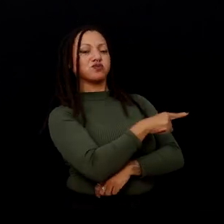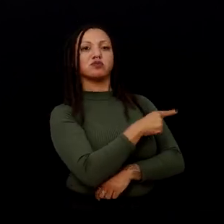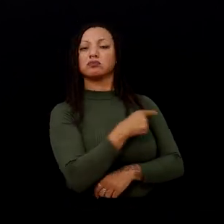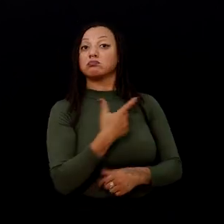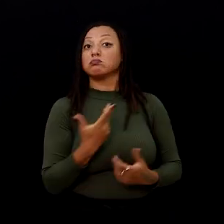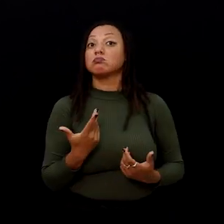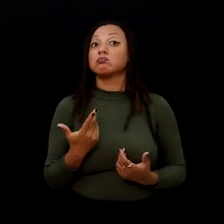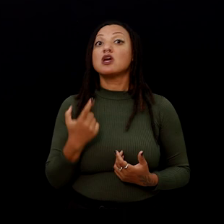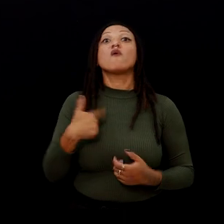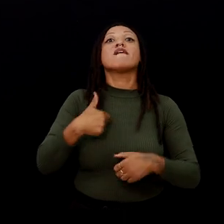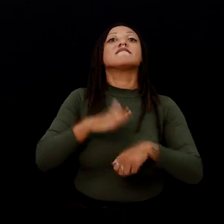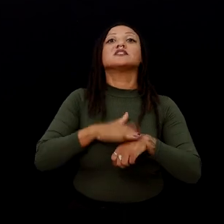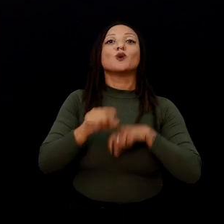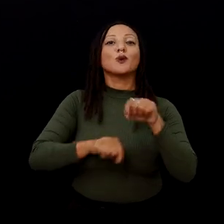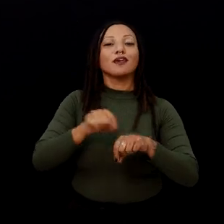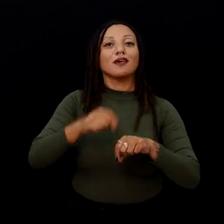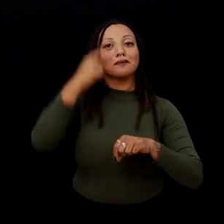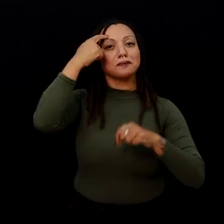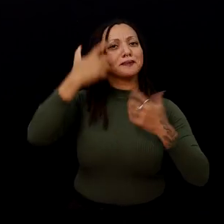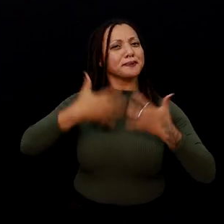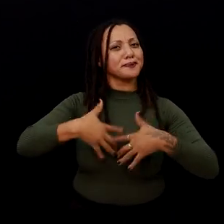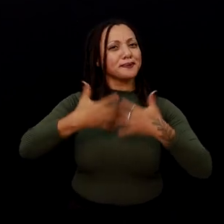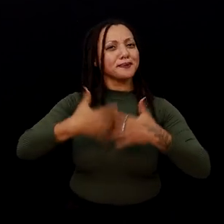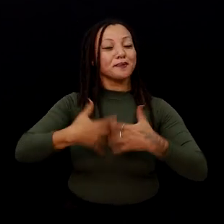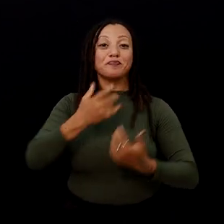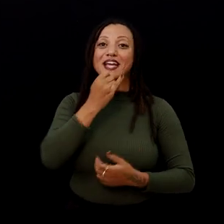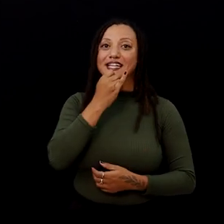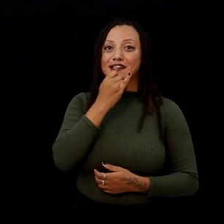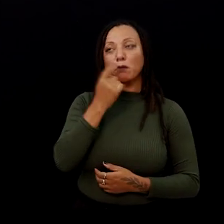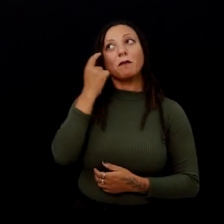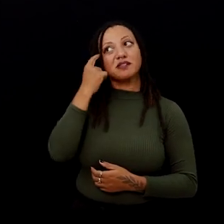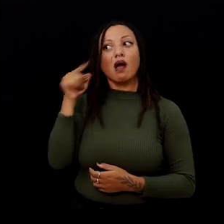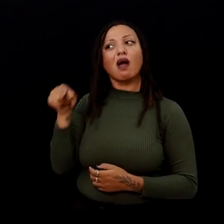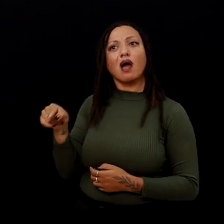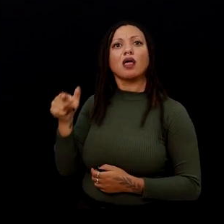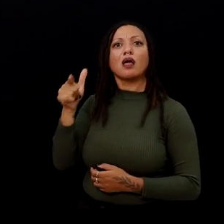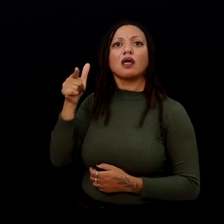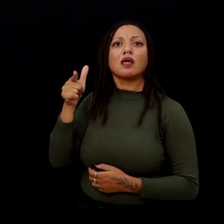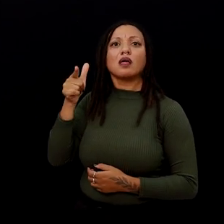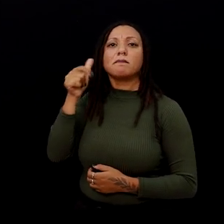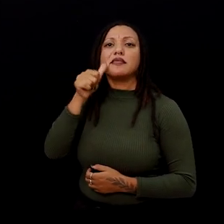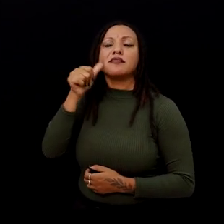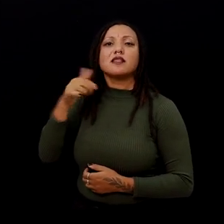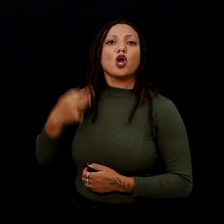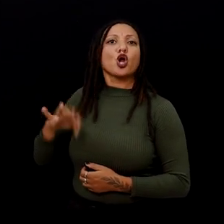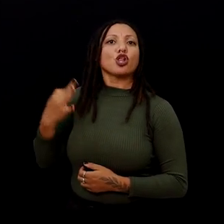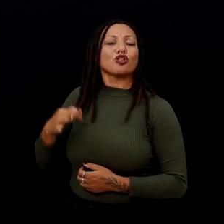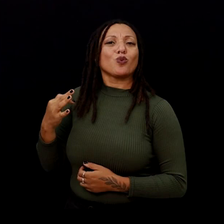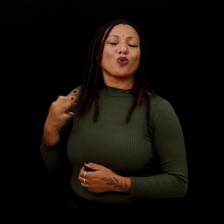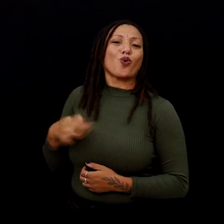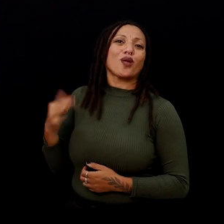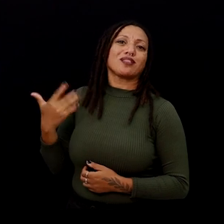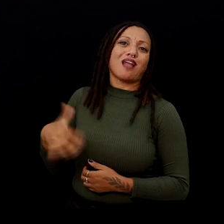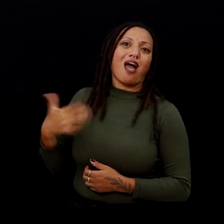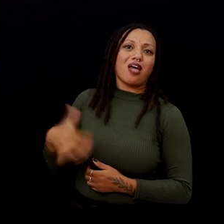Então é realmente algo a se pensar. Tipo a gente está com dó da menina, mas o que a gente faria?